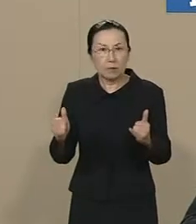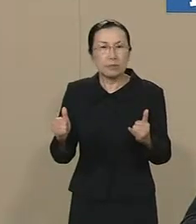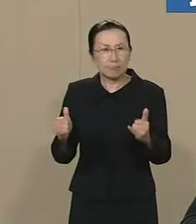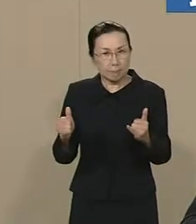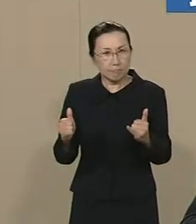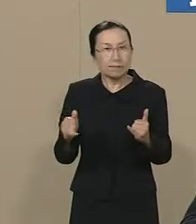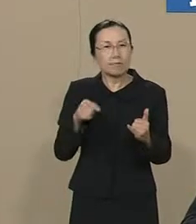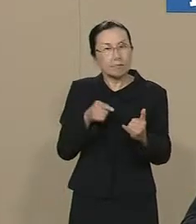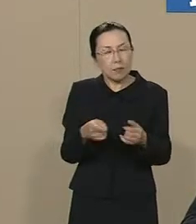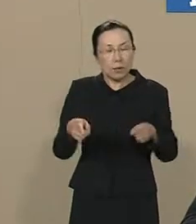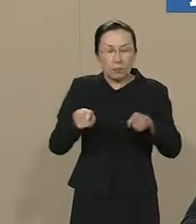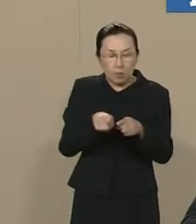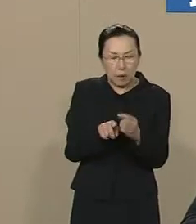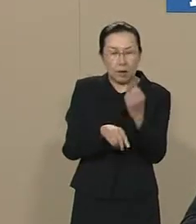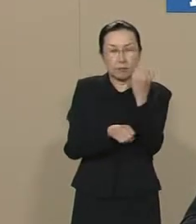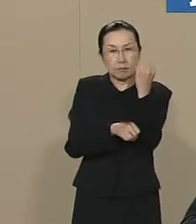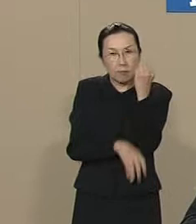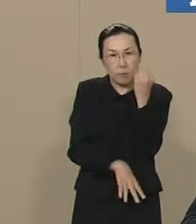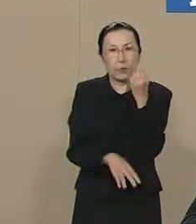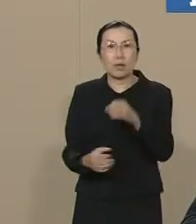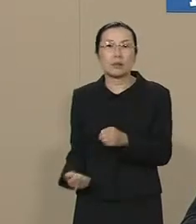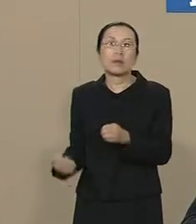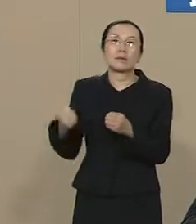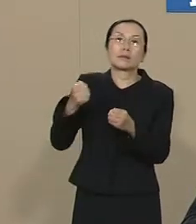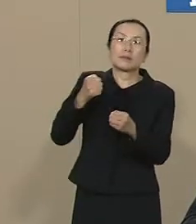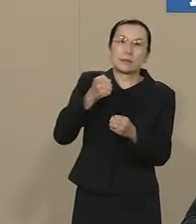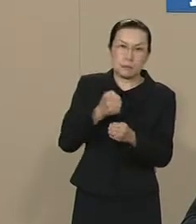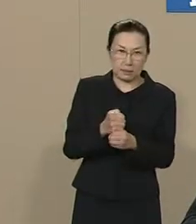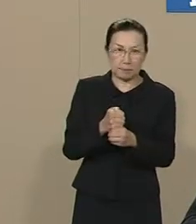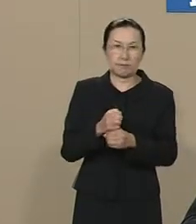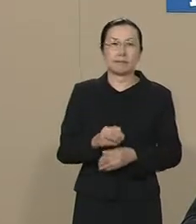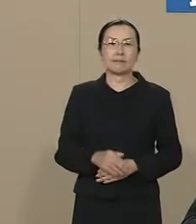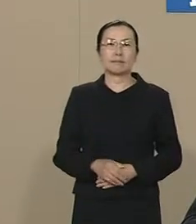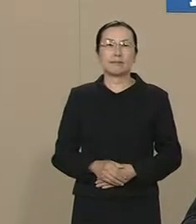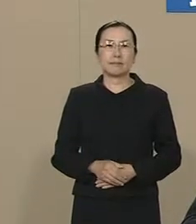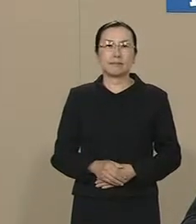私たちは､ この原点に立ち返ります｡